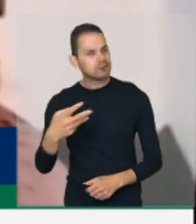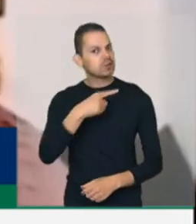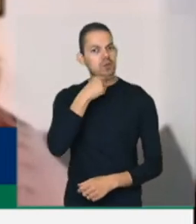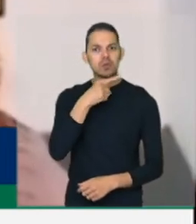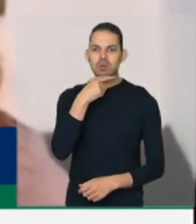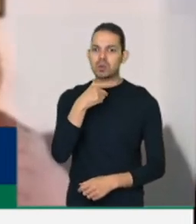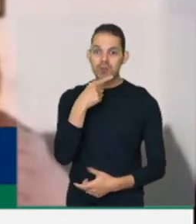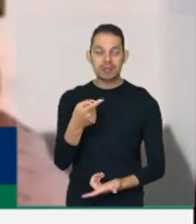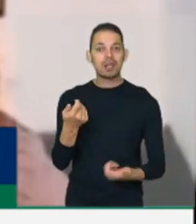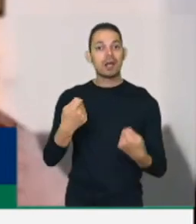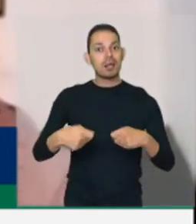S. ELE ESTÁ TENDO UM DESEMBARQUE DE MUITOS SETORES